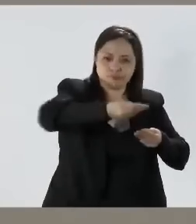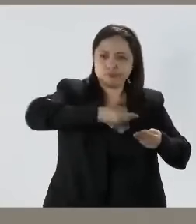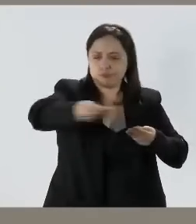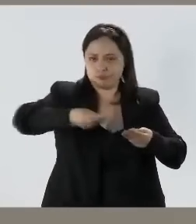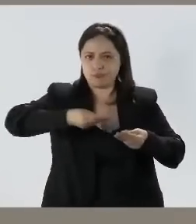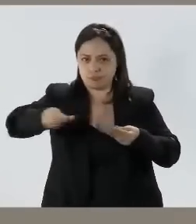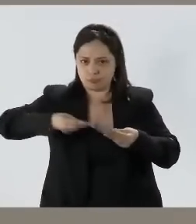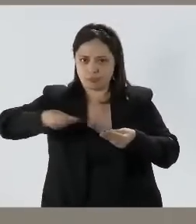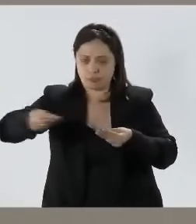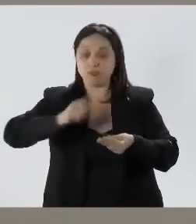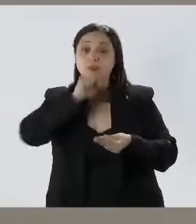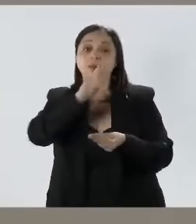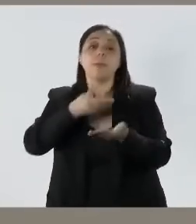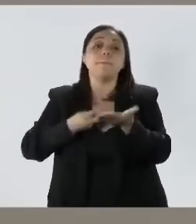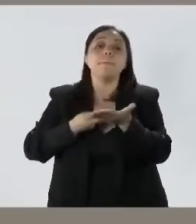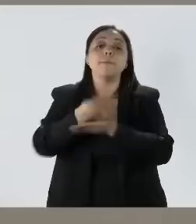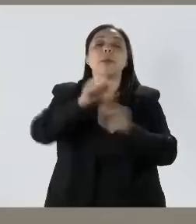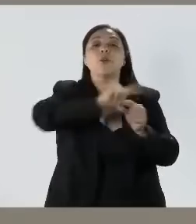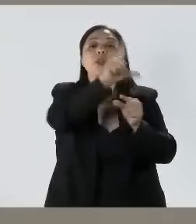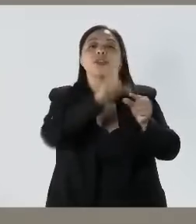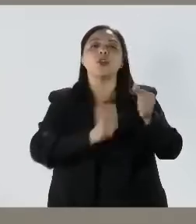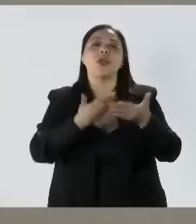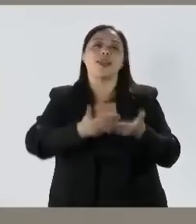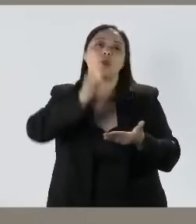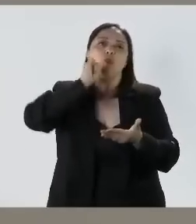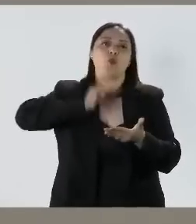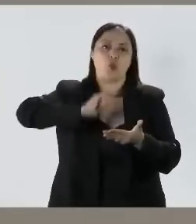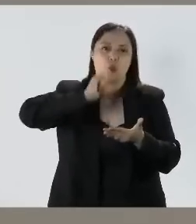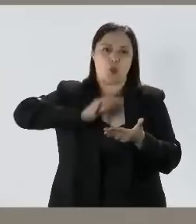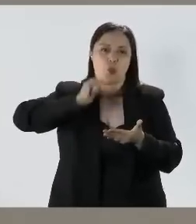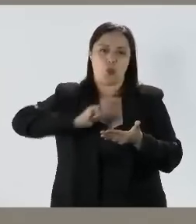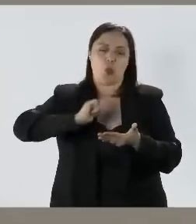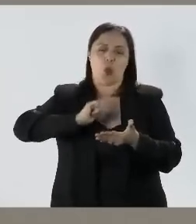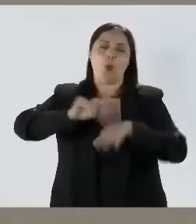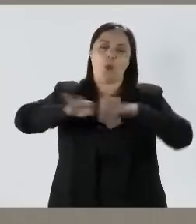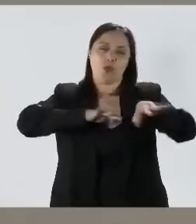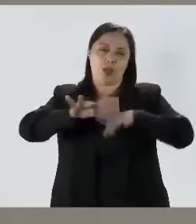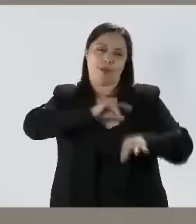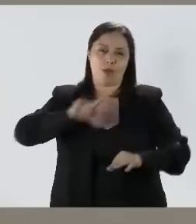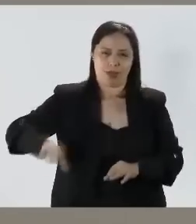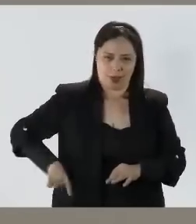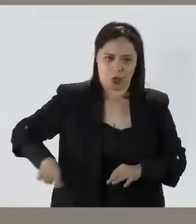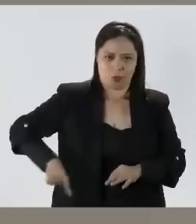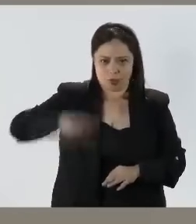el premio Nacional de antiguedad en el servicio público de la Ciudad de México